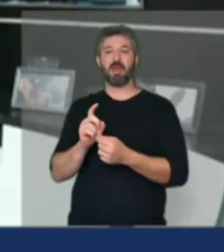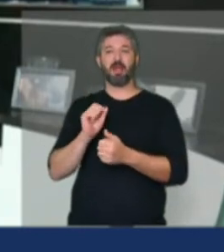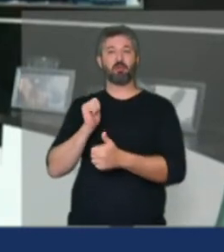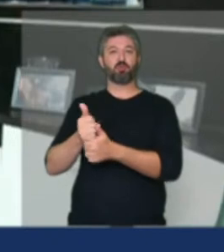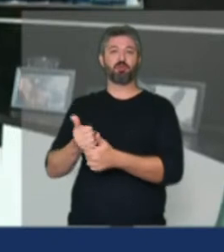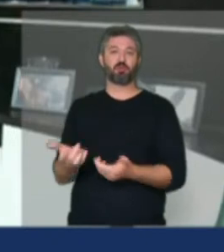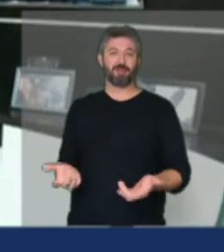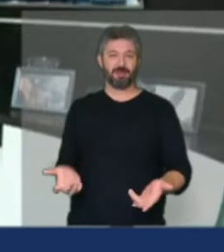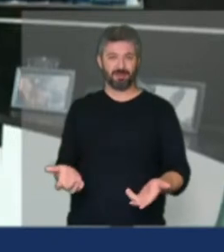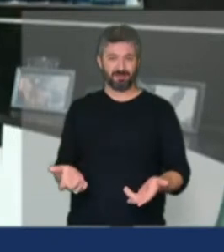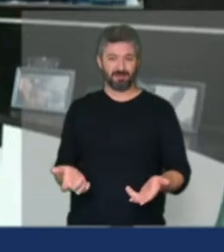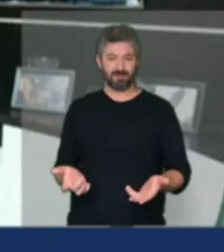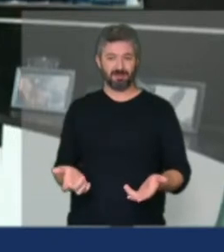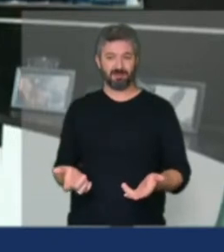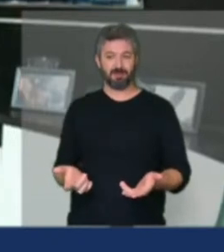SER SUBSTITUÍDO. É O QUE NÓS ESTAMOS LAMENTAVELMENTE,